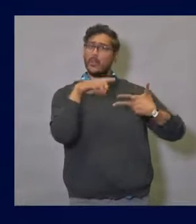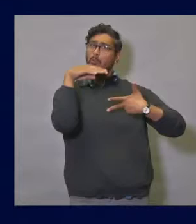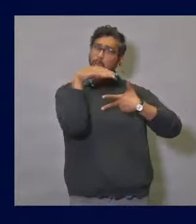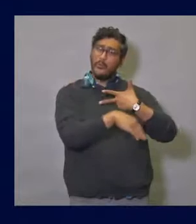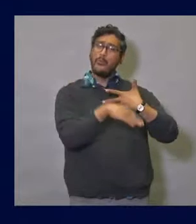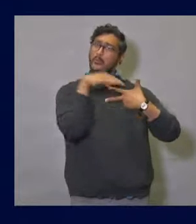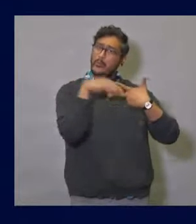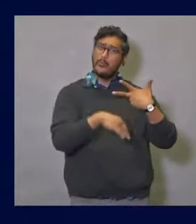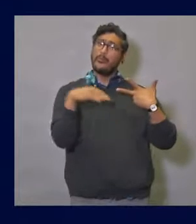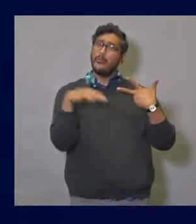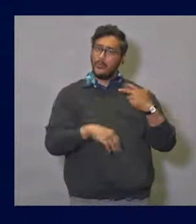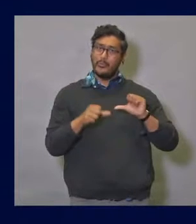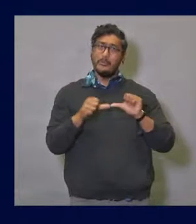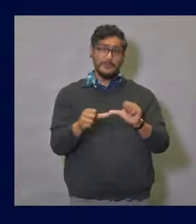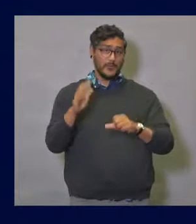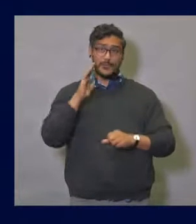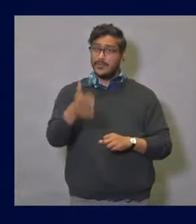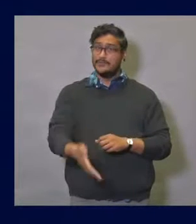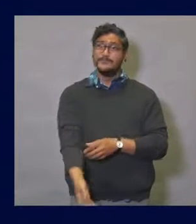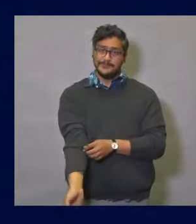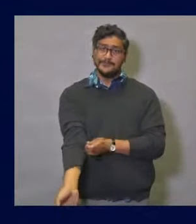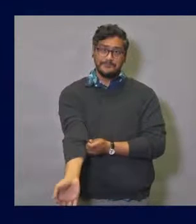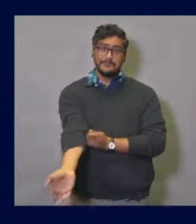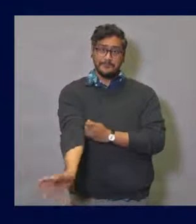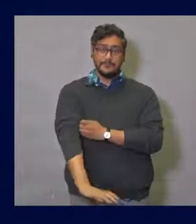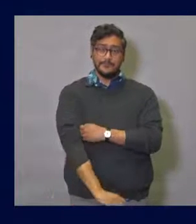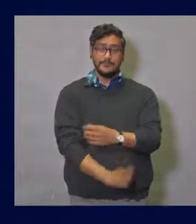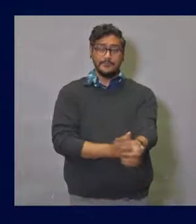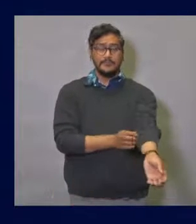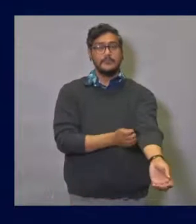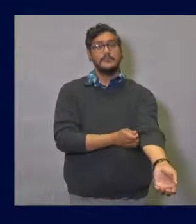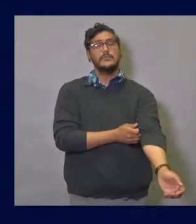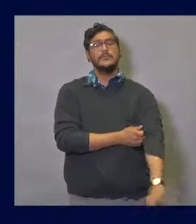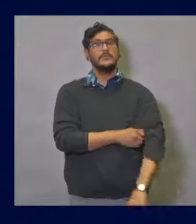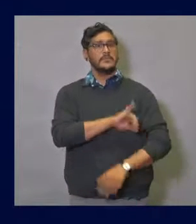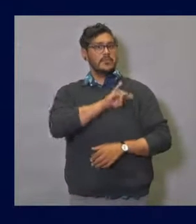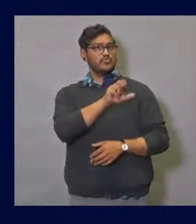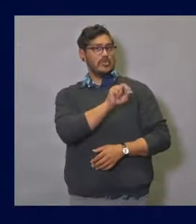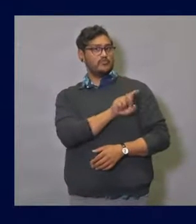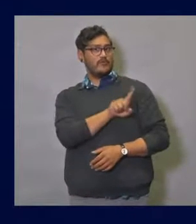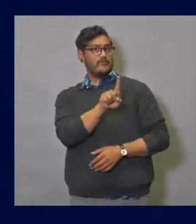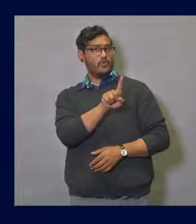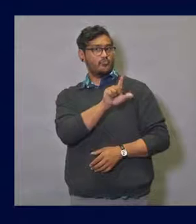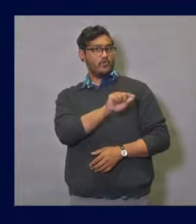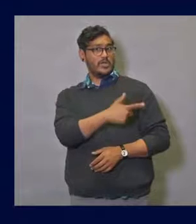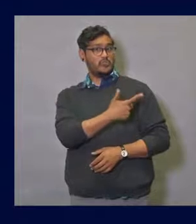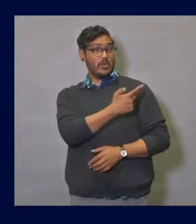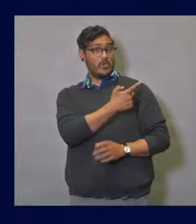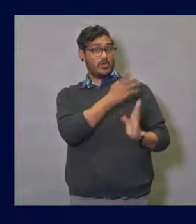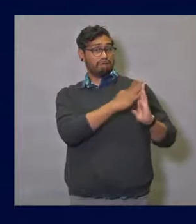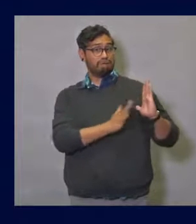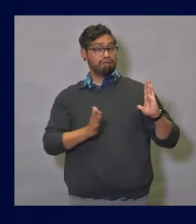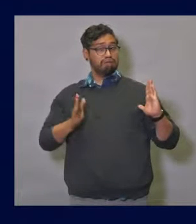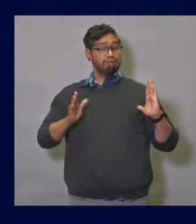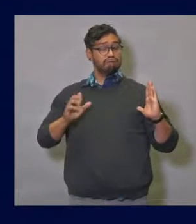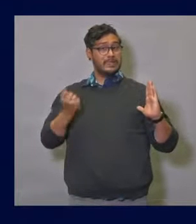CUIDÁNDONOS UNOS A OTROS,